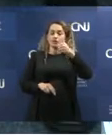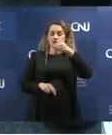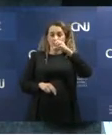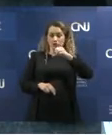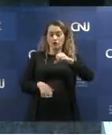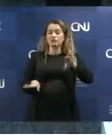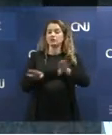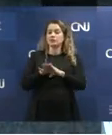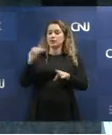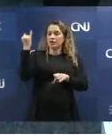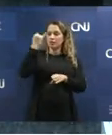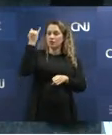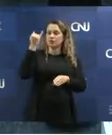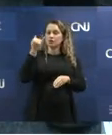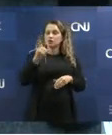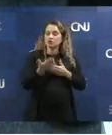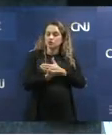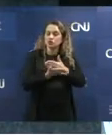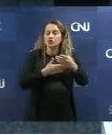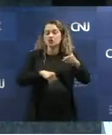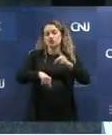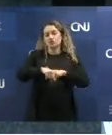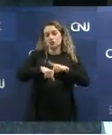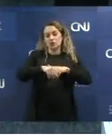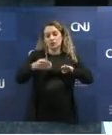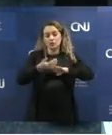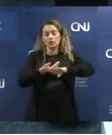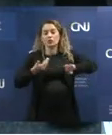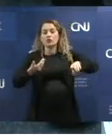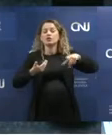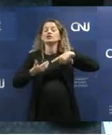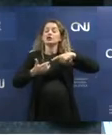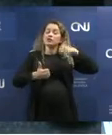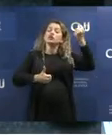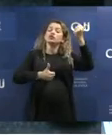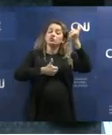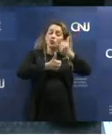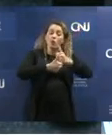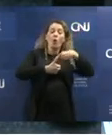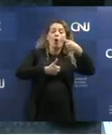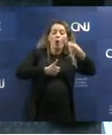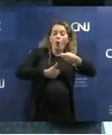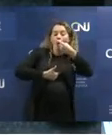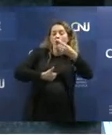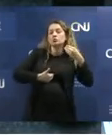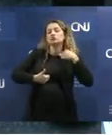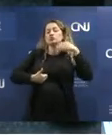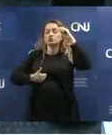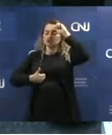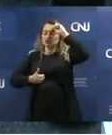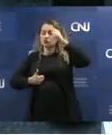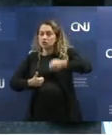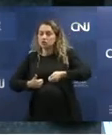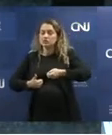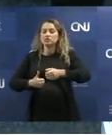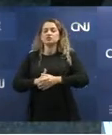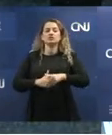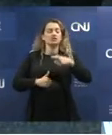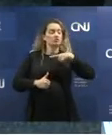a titular foi substituída por outros magistrados e não há qualquer registro de que eles tenham autuado no feito.